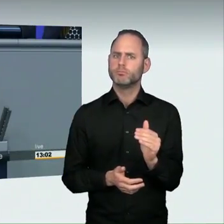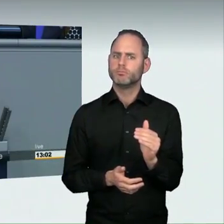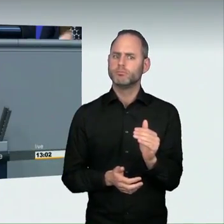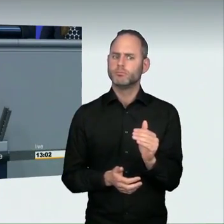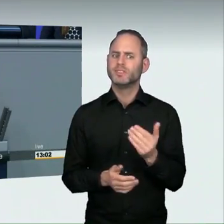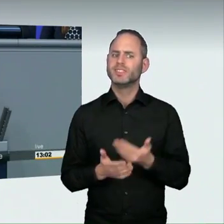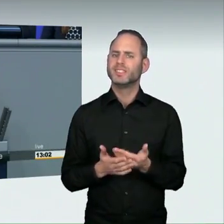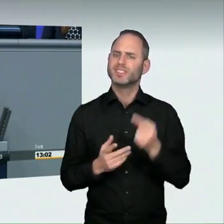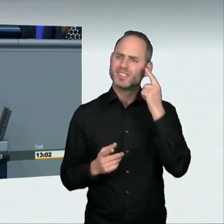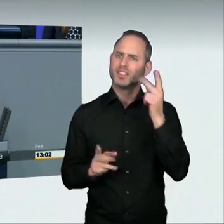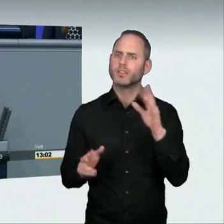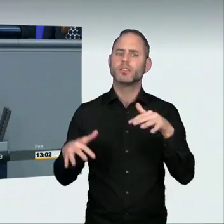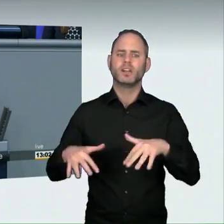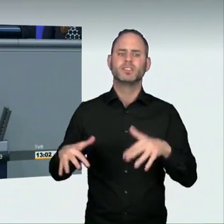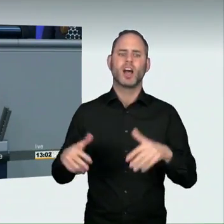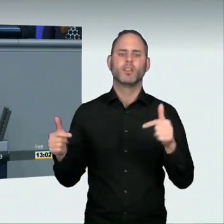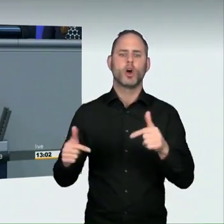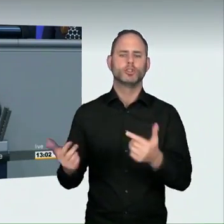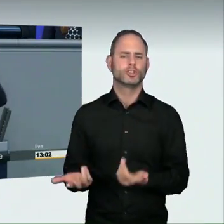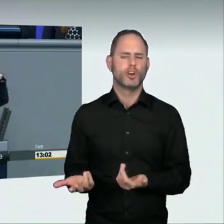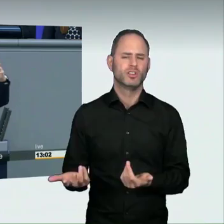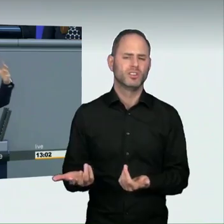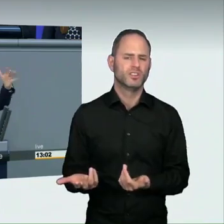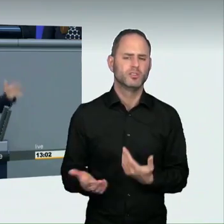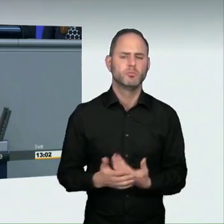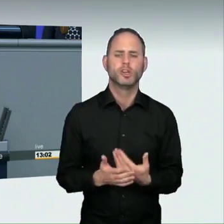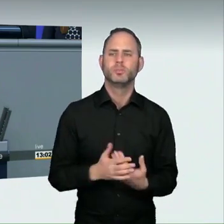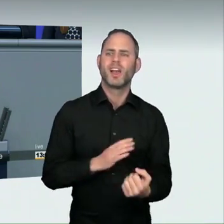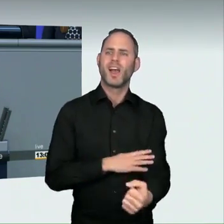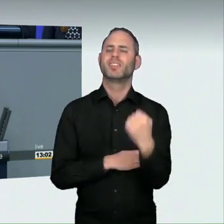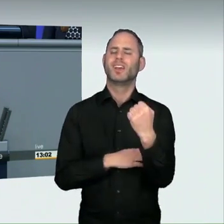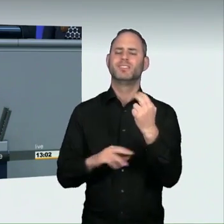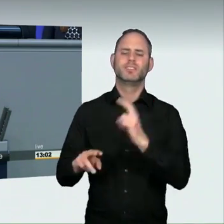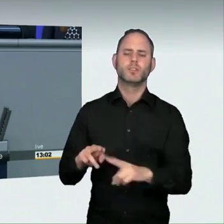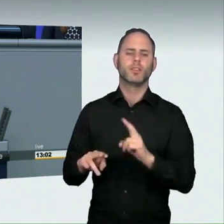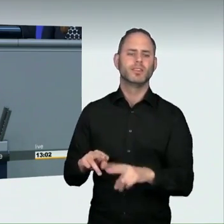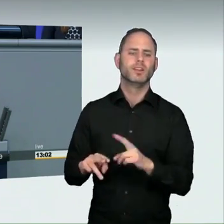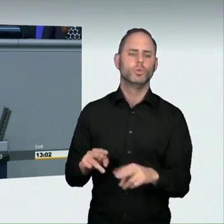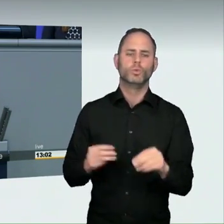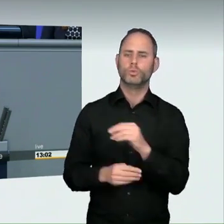oder auch wenn es um die Schaffung von Barrierefreiheit für alte und behinderte Menschen geht? Warum können wir im grauen Markt